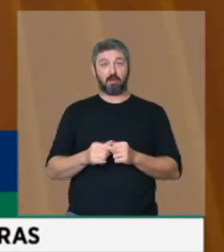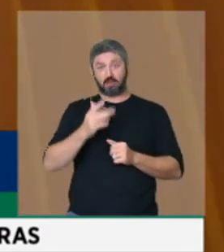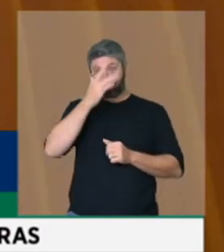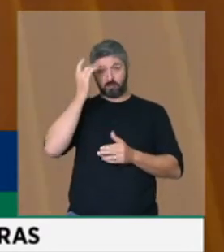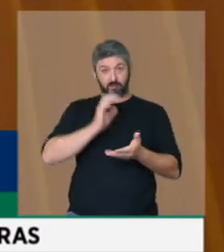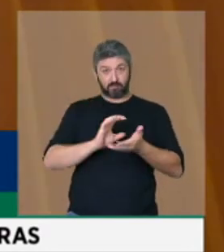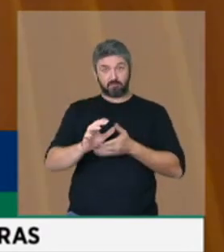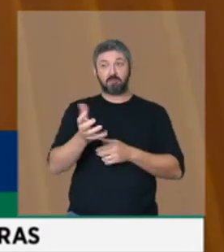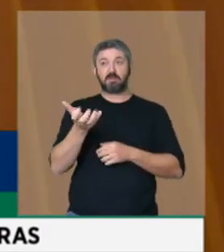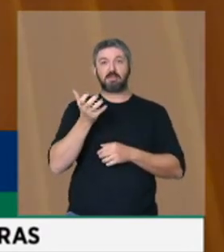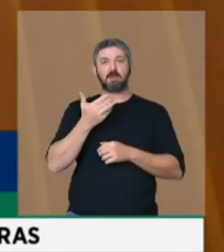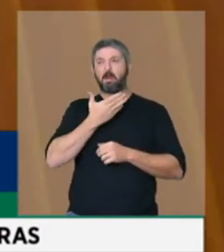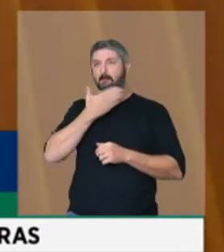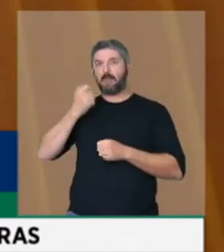TRICO, O IMPASSE FOI... TOTAL.